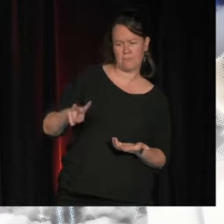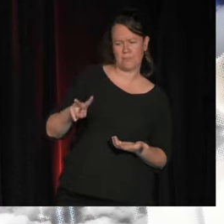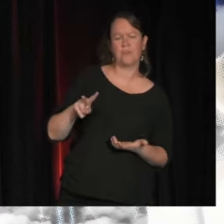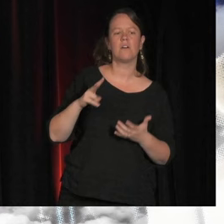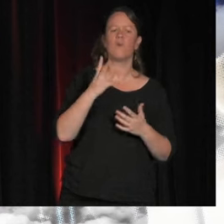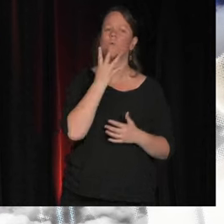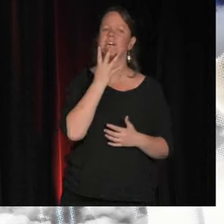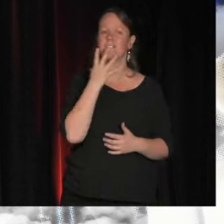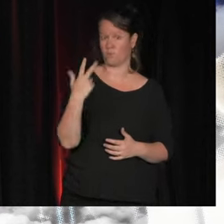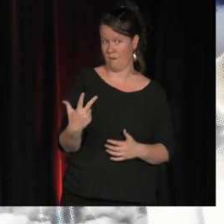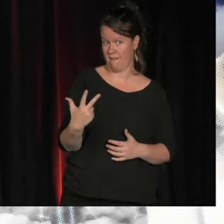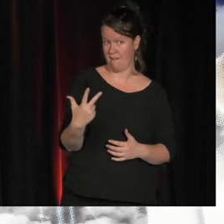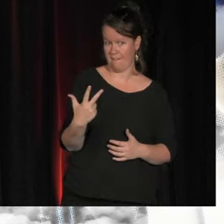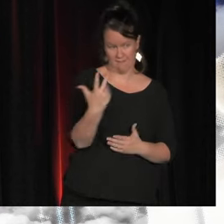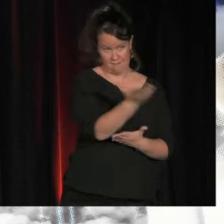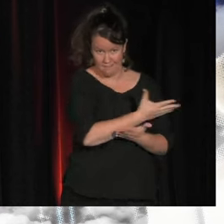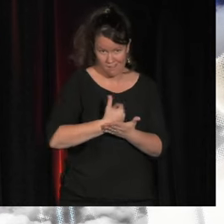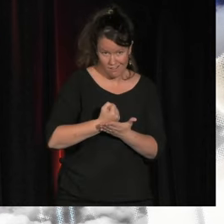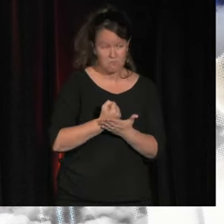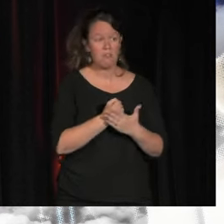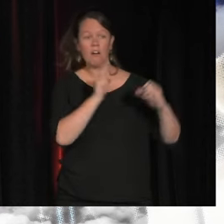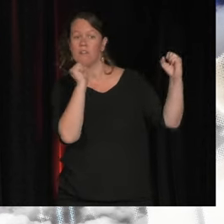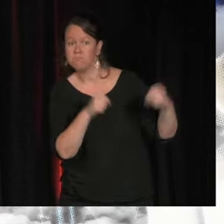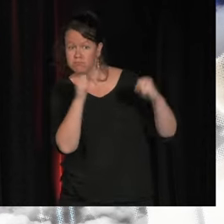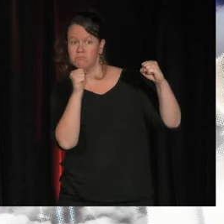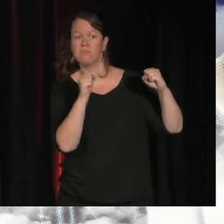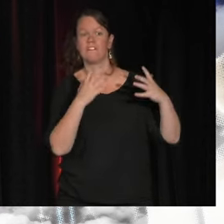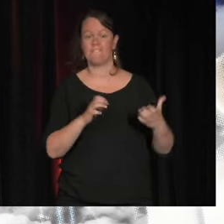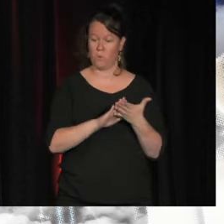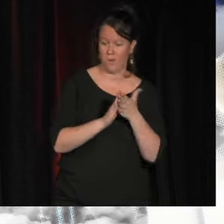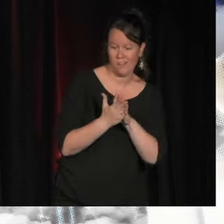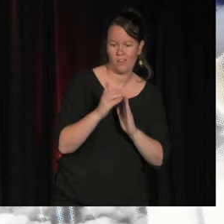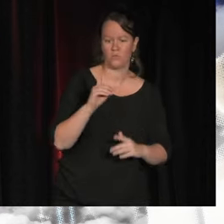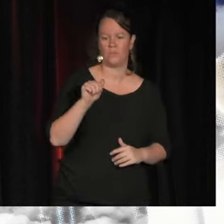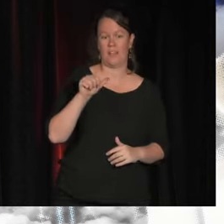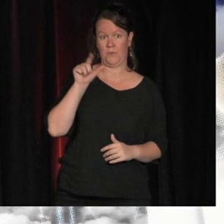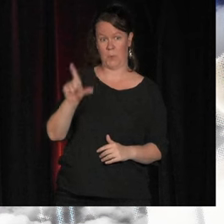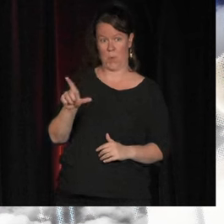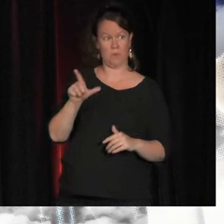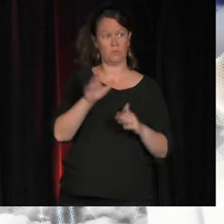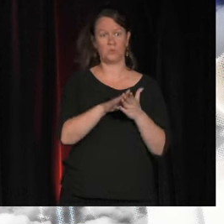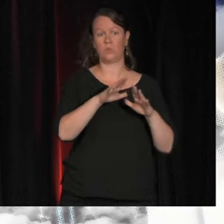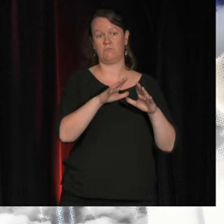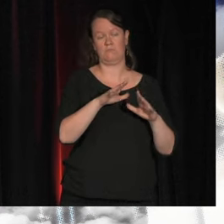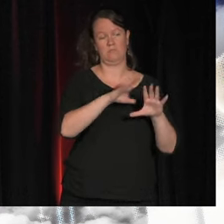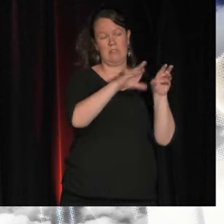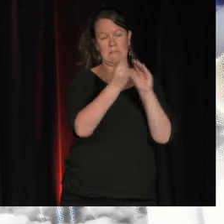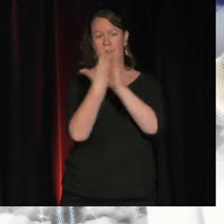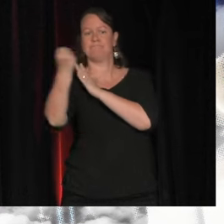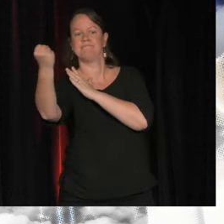ils ont récupéré ça et ils ont signé avec Valve pour faire Dota 2. C'est une équipe qui s'est barrée avec le projet et ils sont allés voir Valve. Voilà.